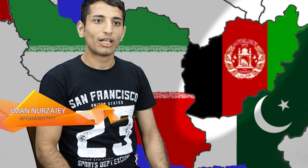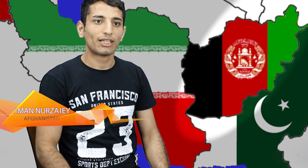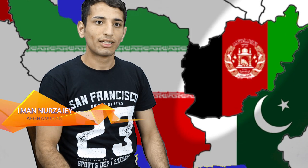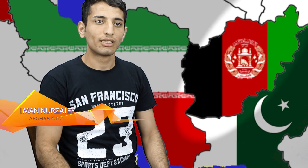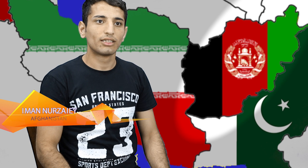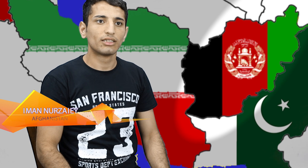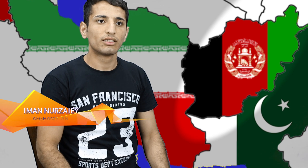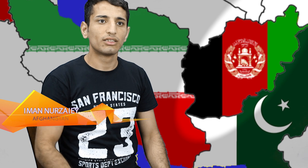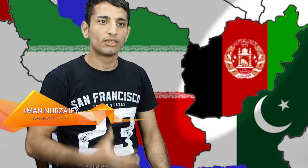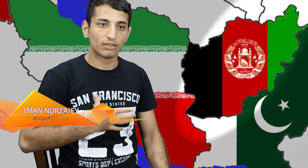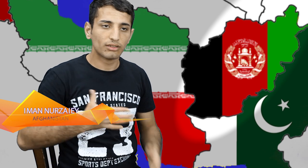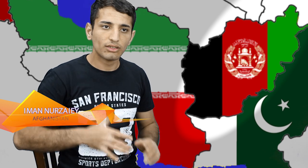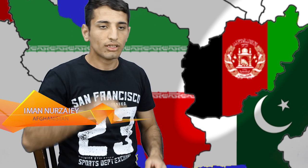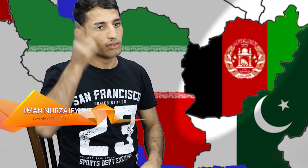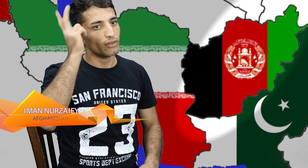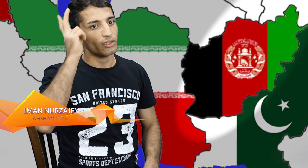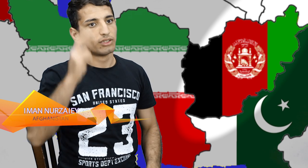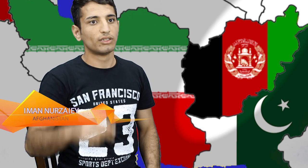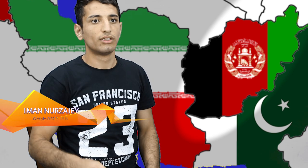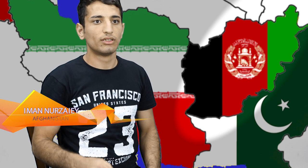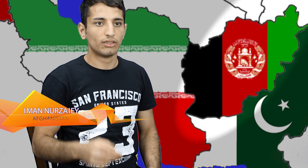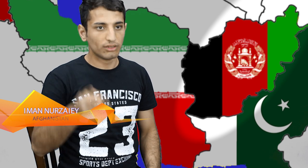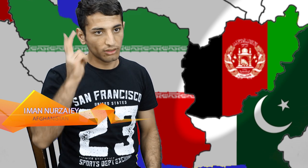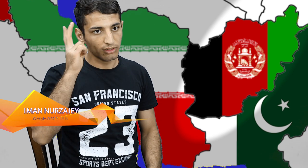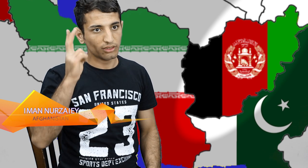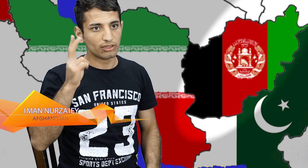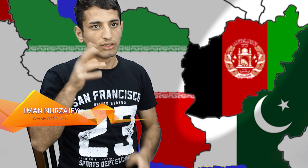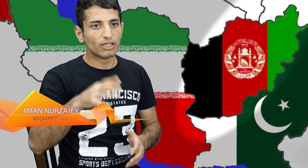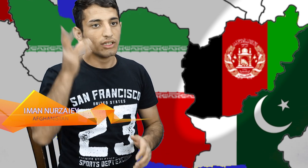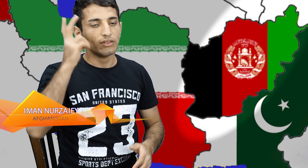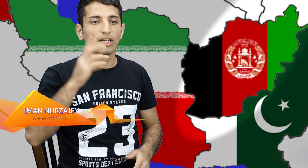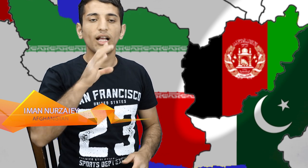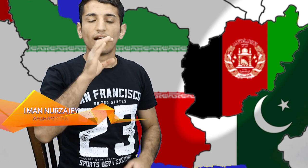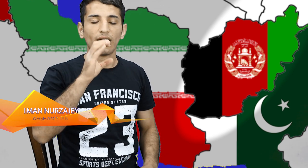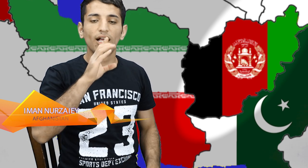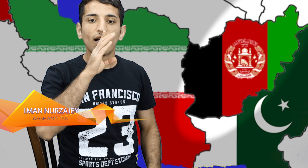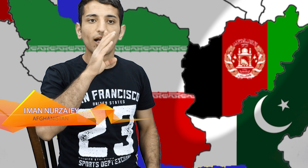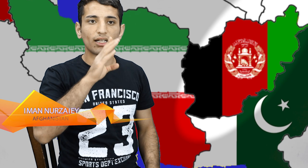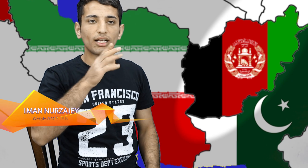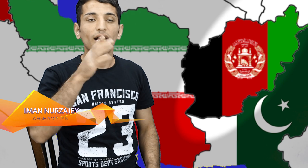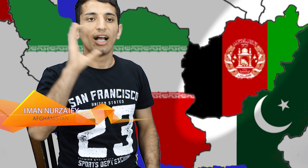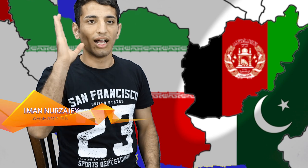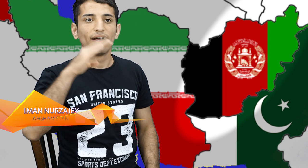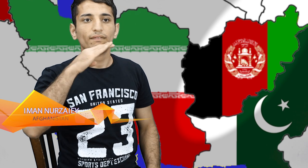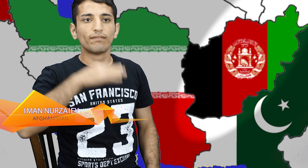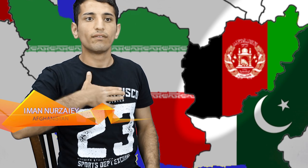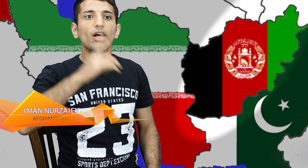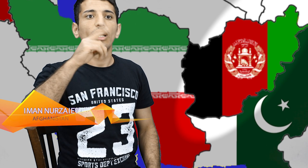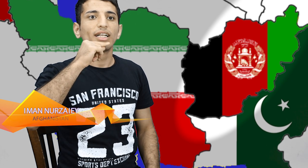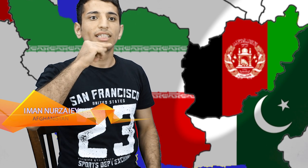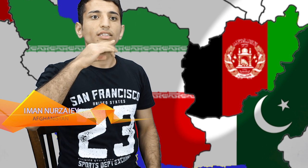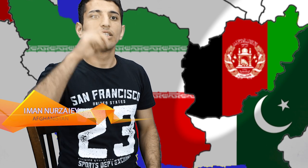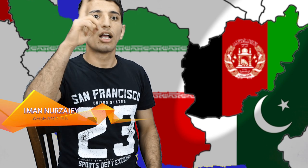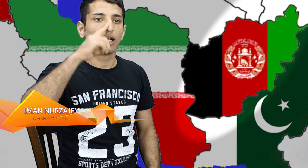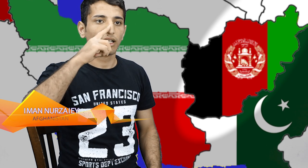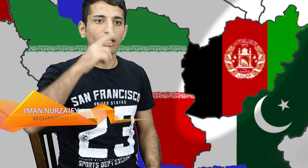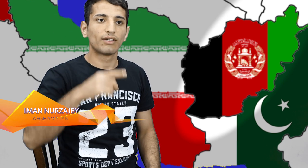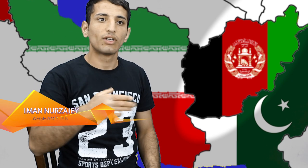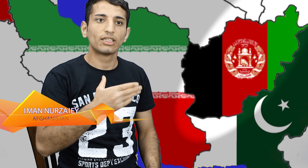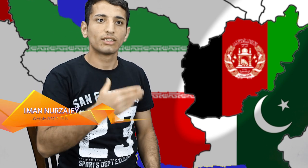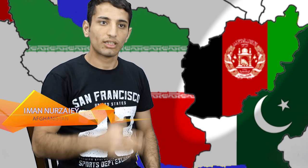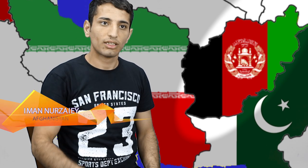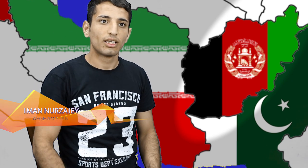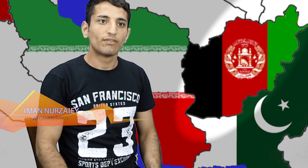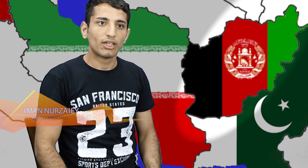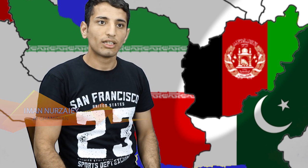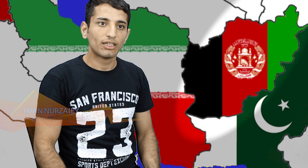Bin in Afghanistan geboren. A-F-G-H-A-N-I-S-T-A-N